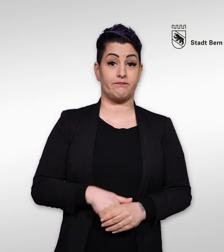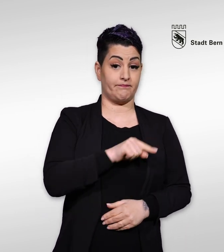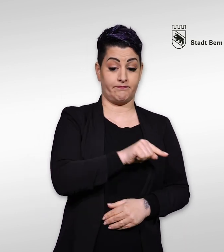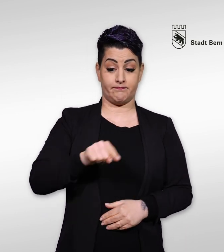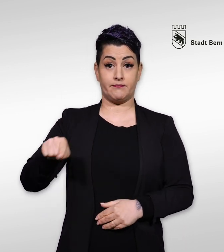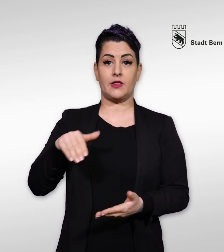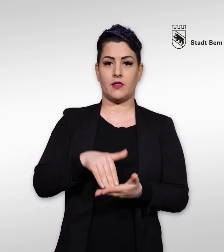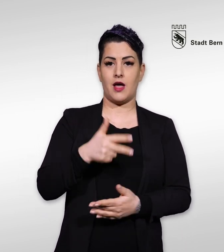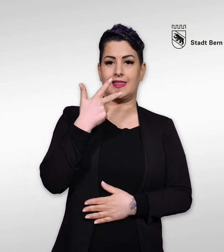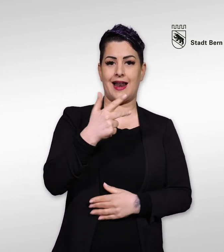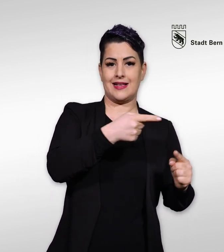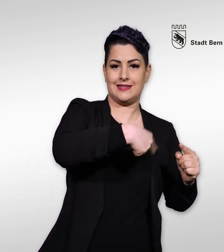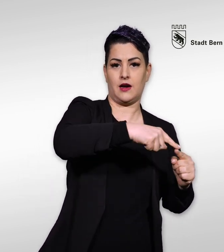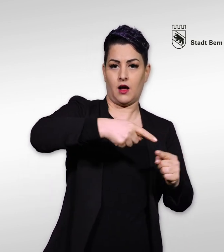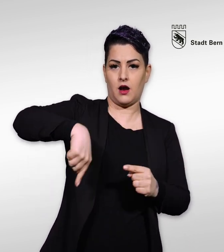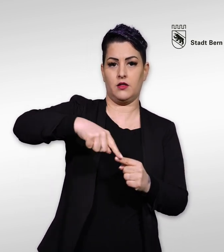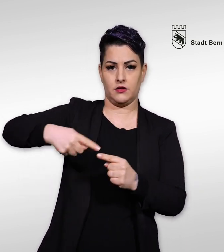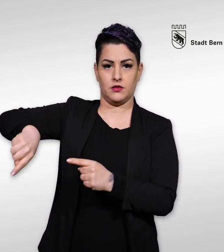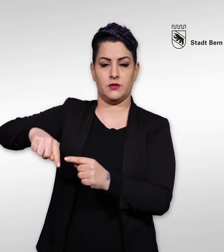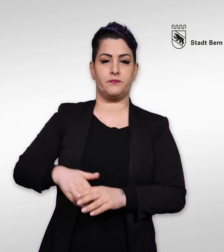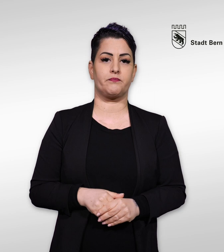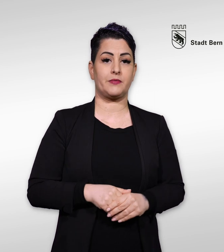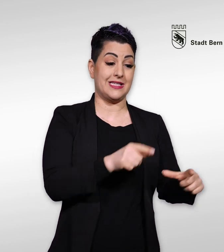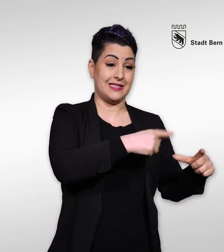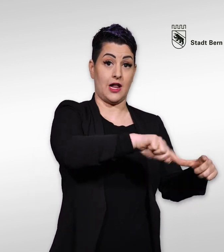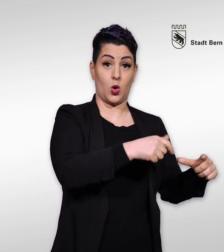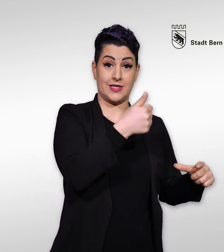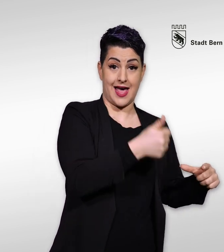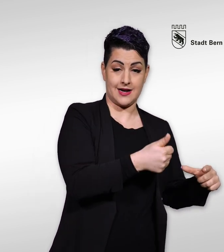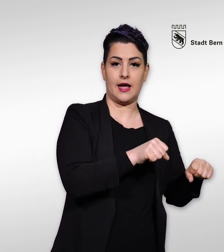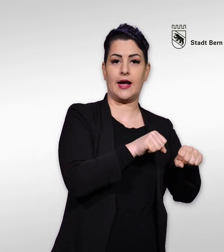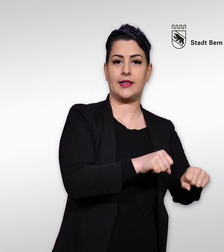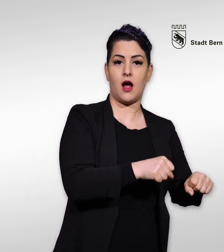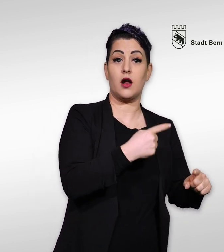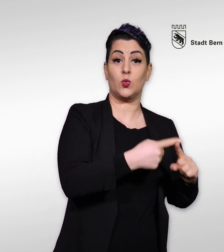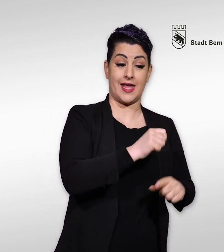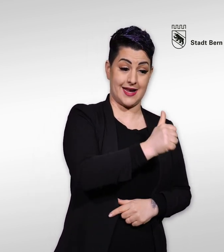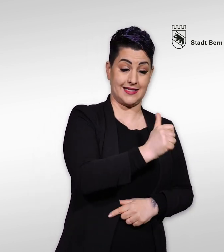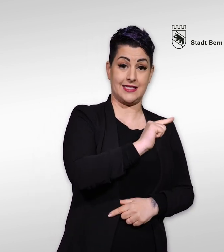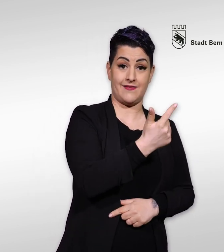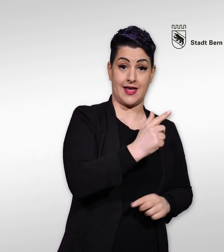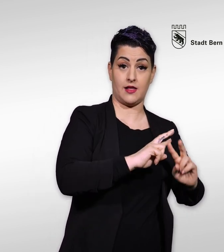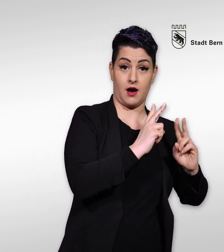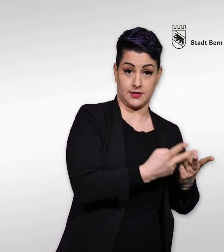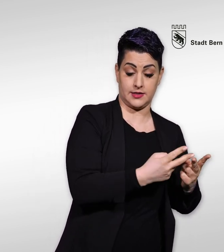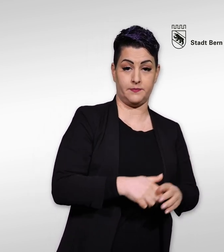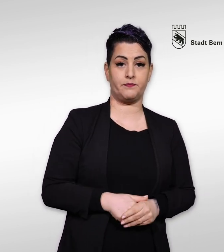Sie teilen sich in drei Zyklen: • Zyklus 1: Kindergarten und 1./2. Klasse